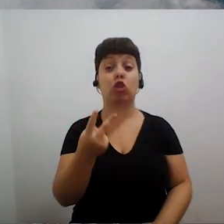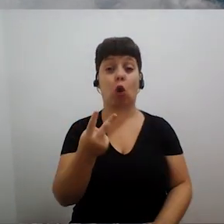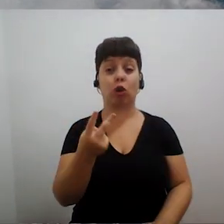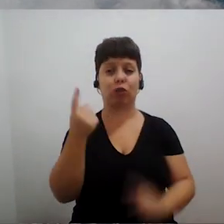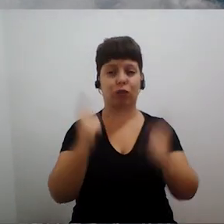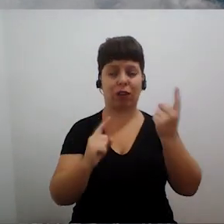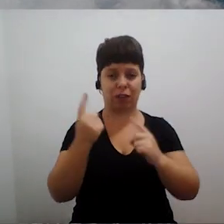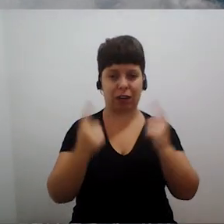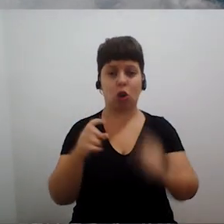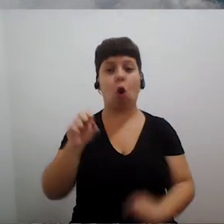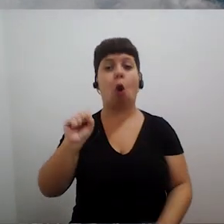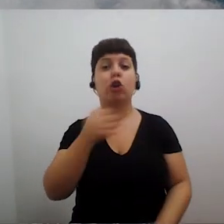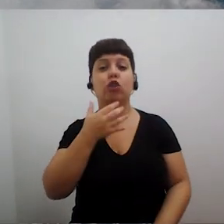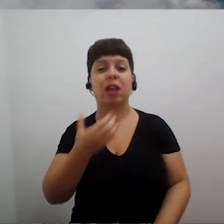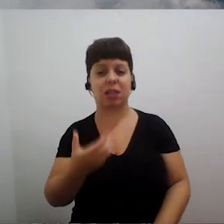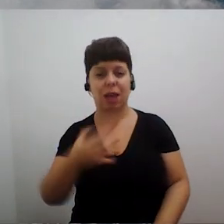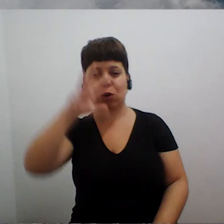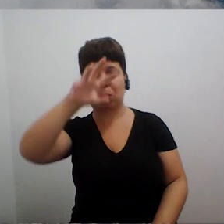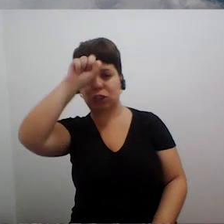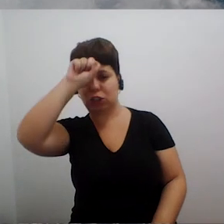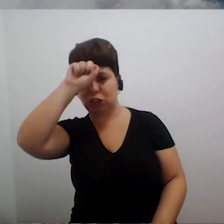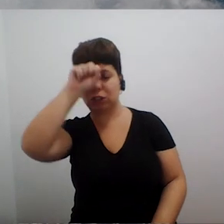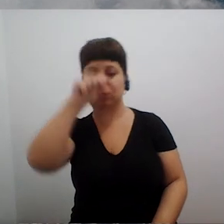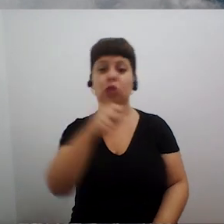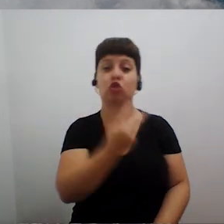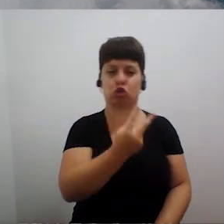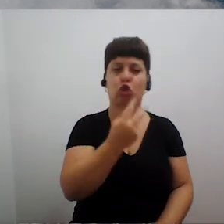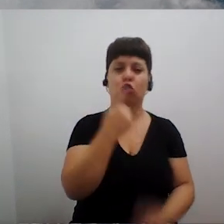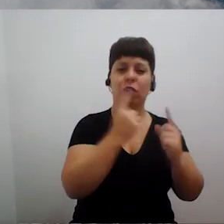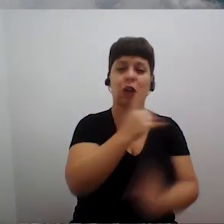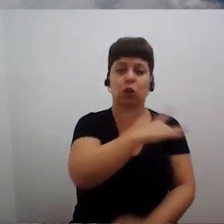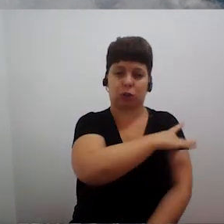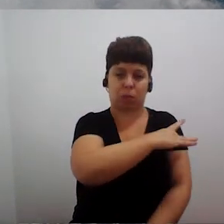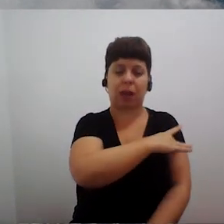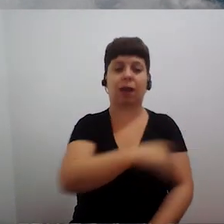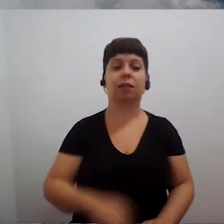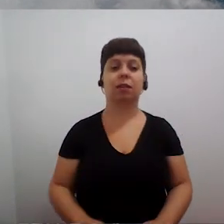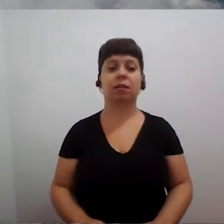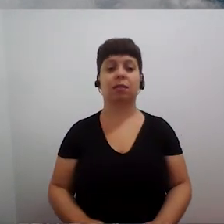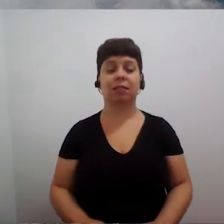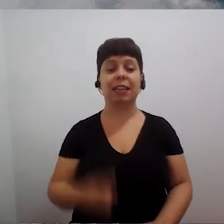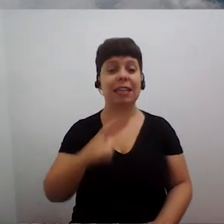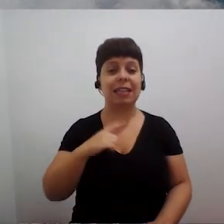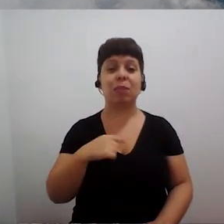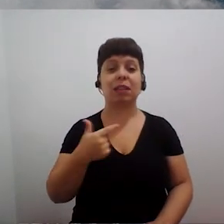pelos umbandistas e no dia 31 de dezembro por todos aqueles que quiserem prestar homenagem